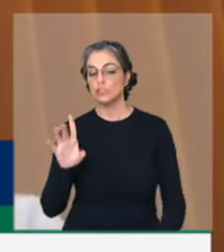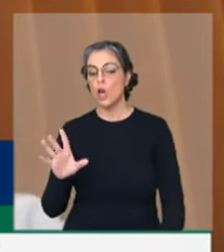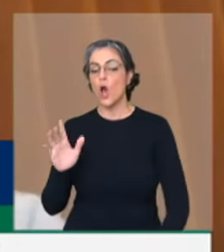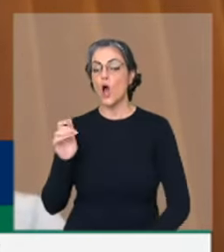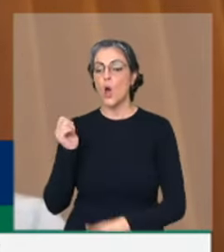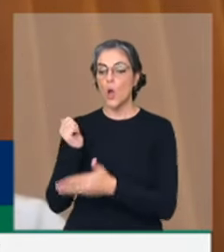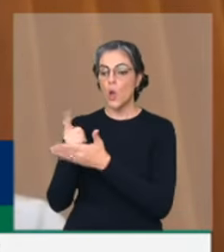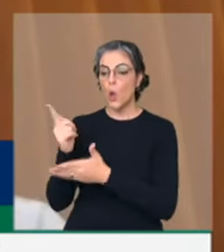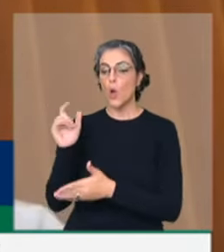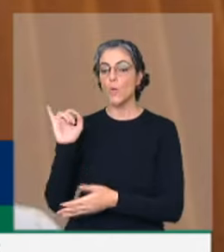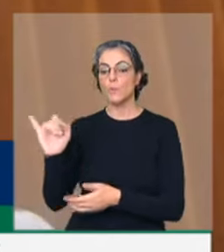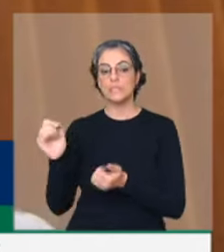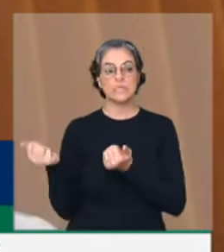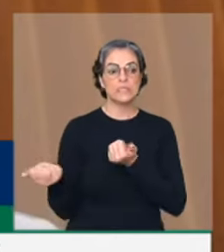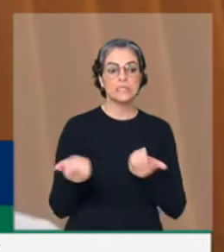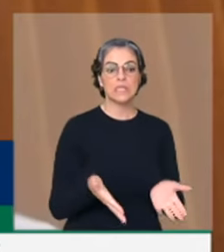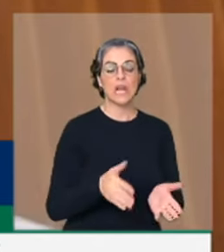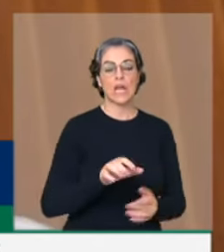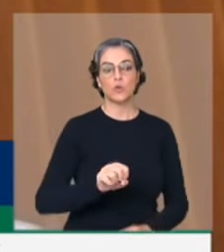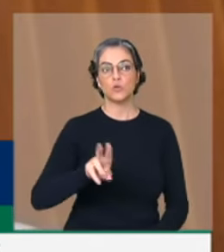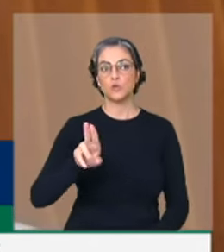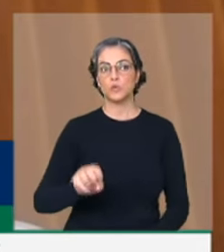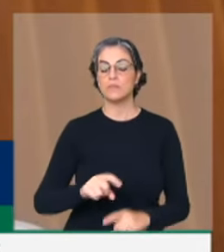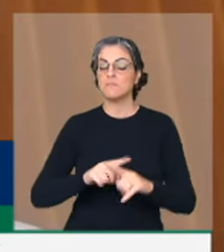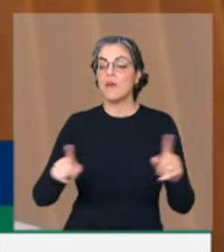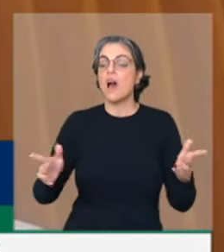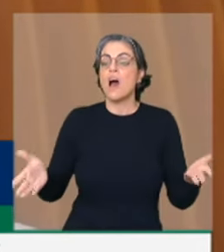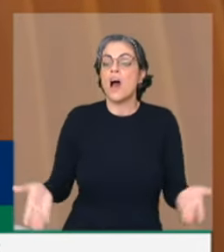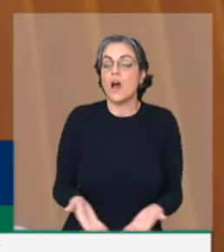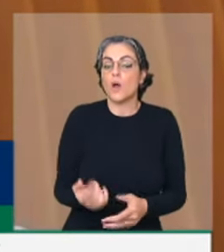ESTAMOS... VENDO O FURA-FILA... DO PRIVILÉGIO DE